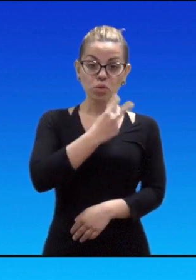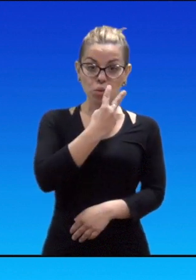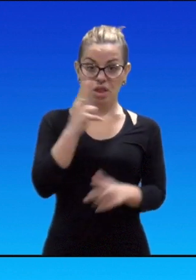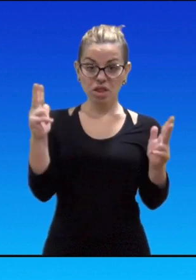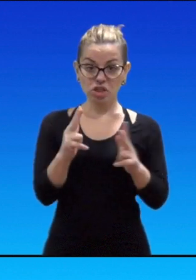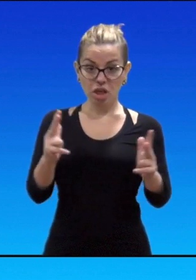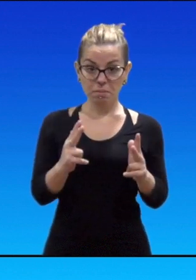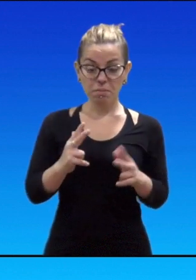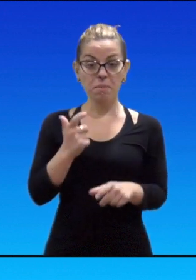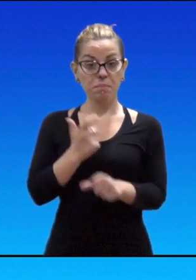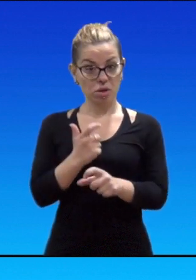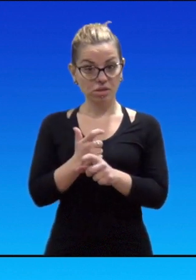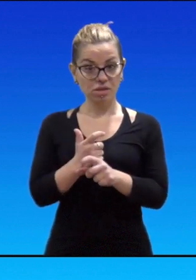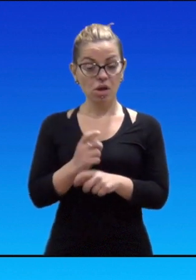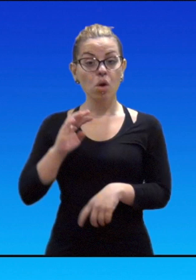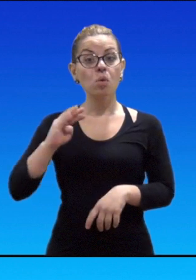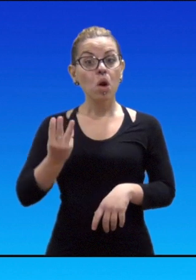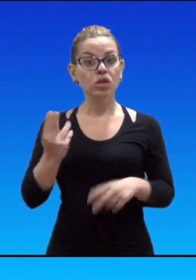2 Dicembre Poste, 4 Dicembre Banche.